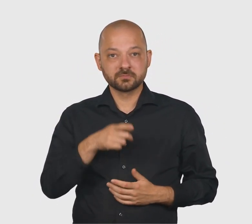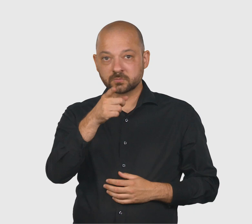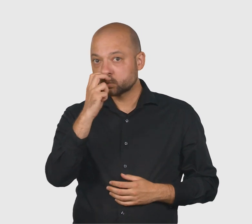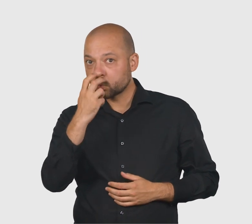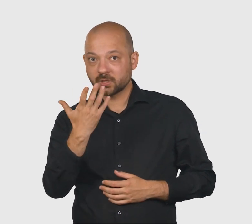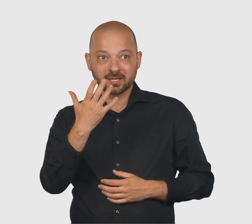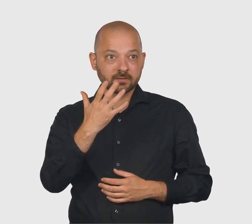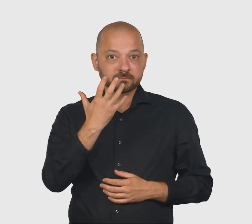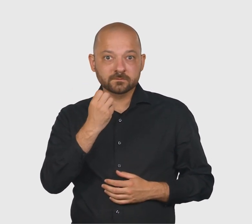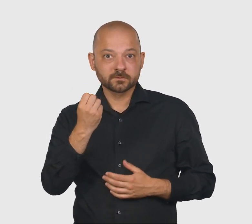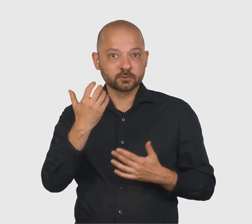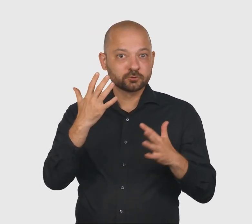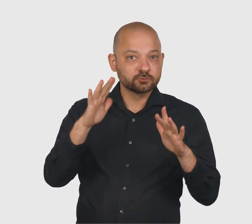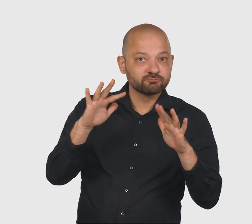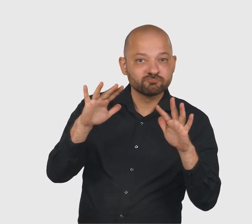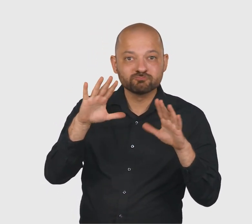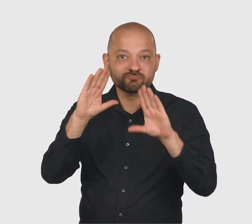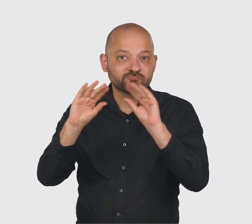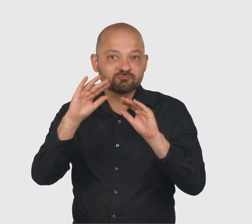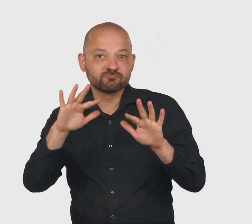Sie sind neugierig geworden?